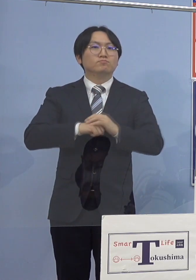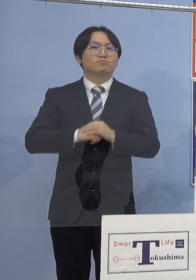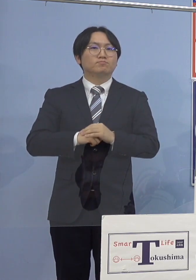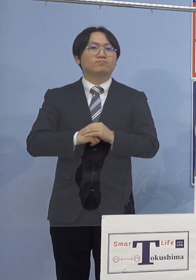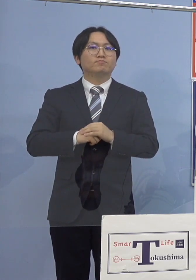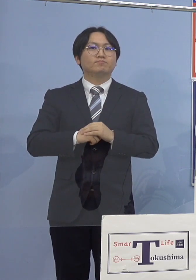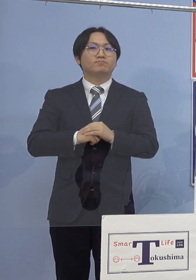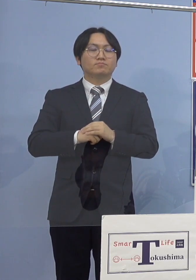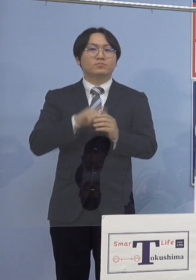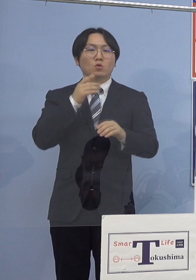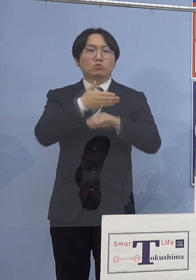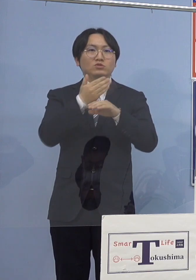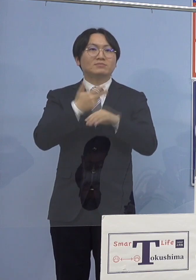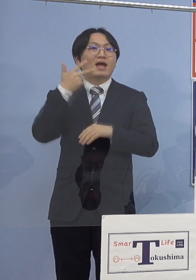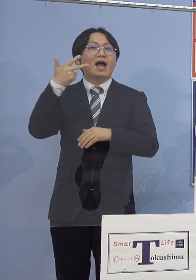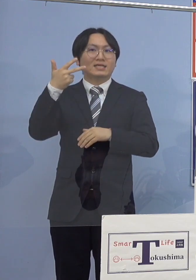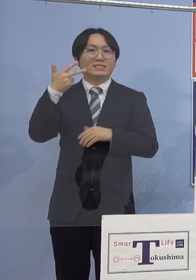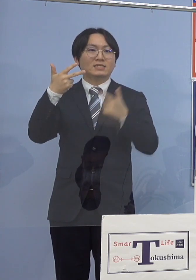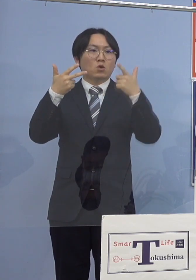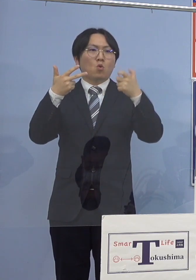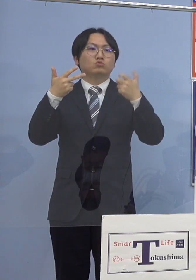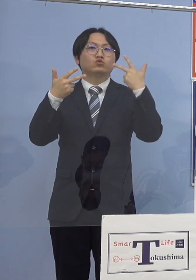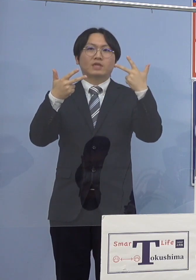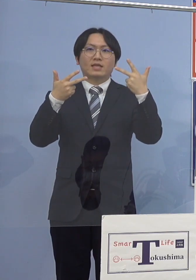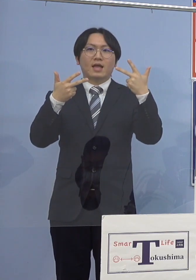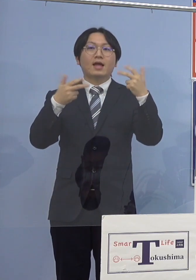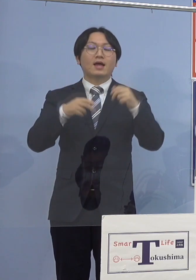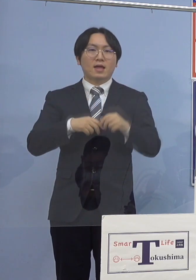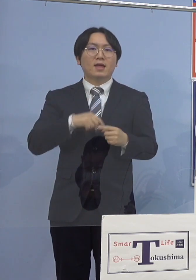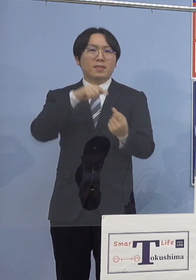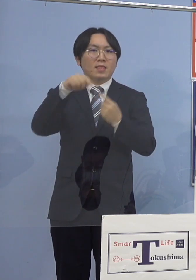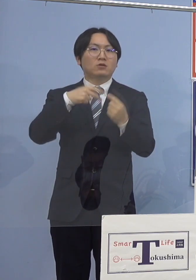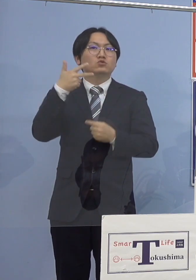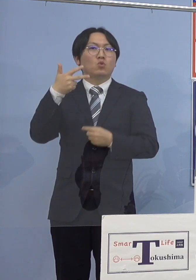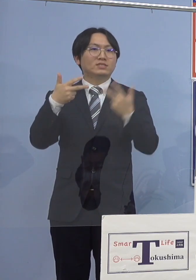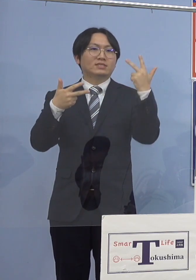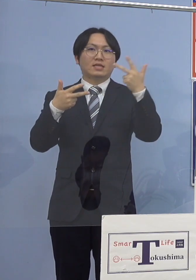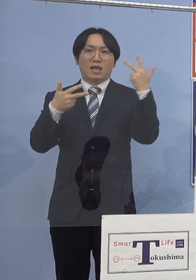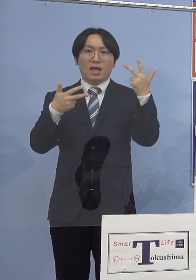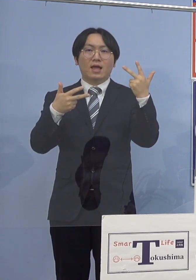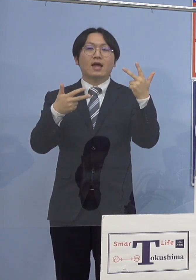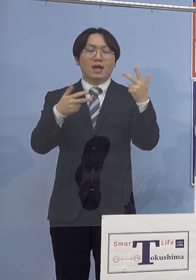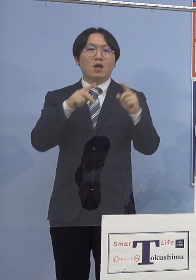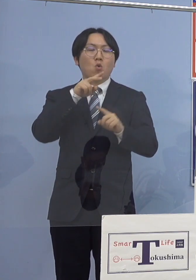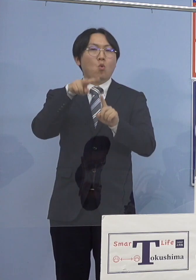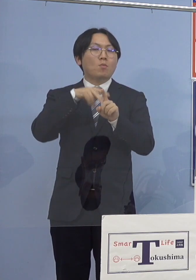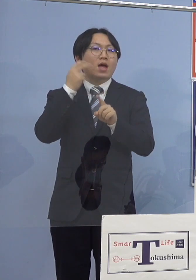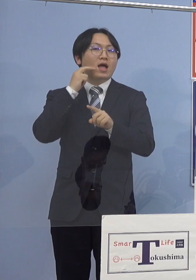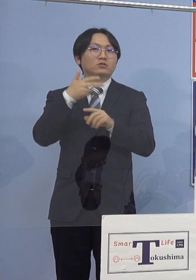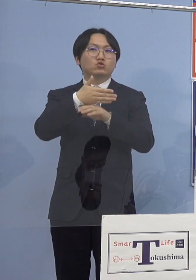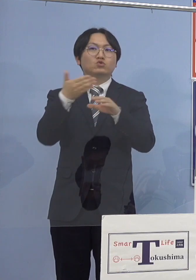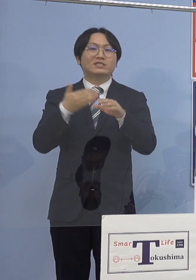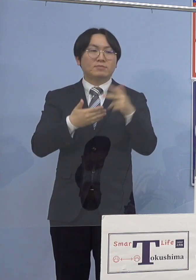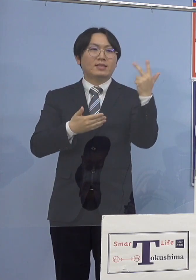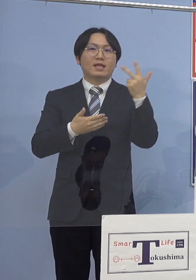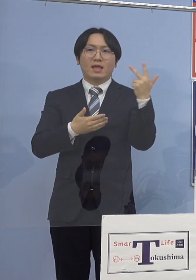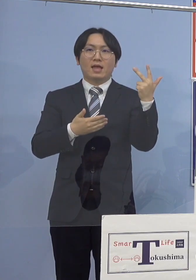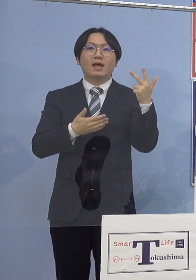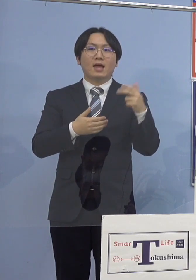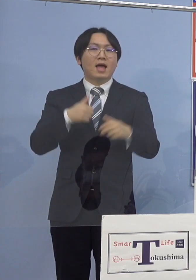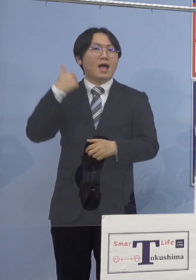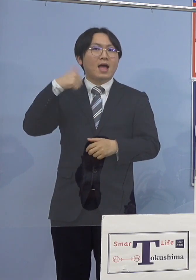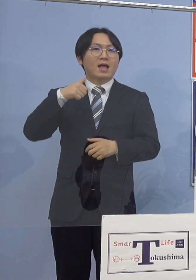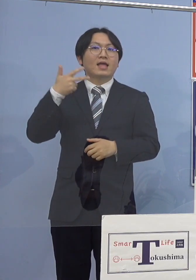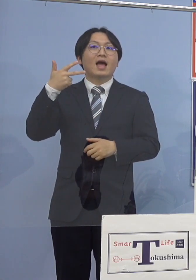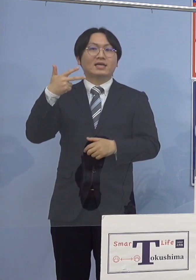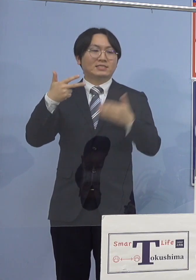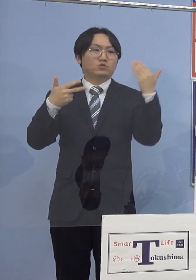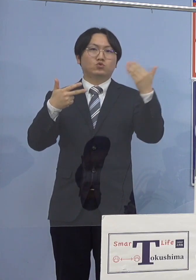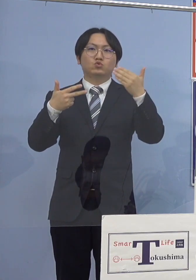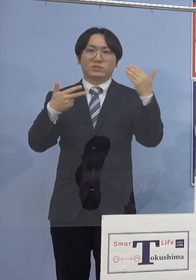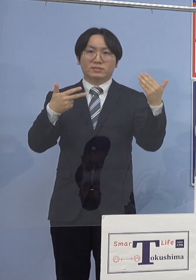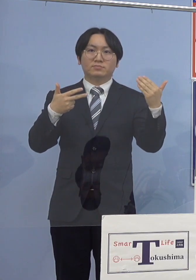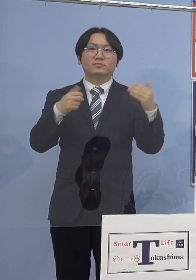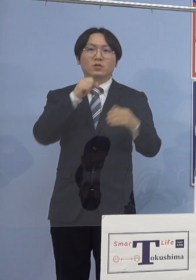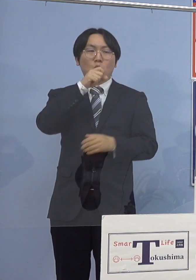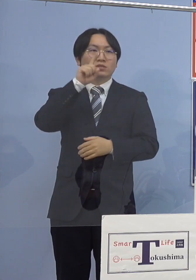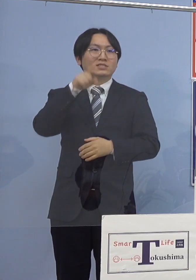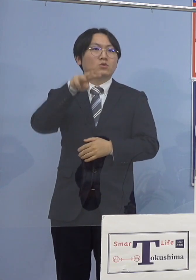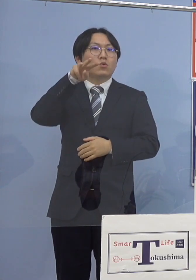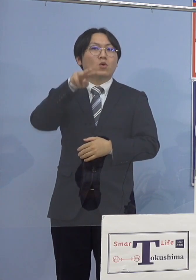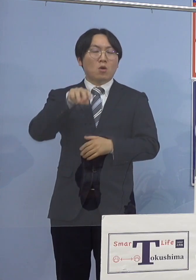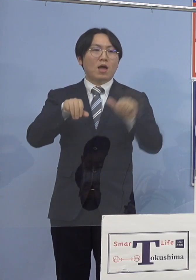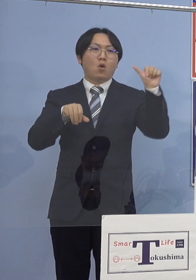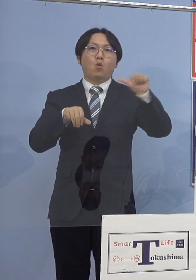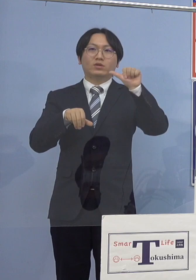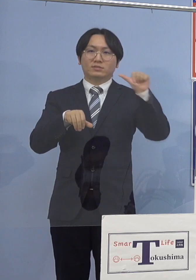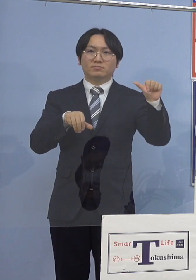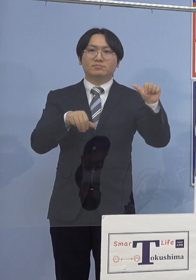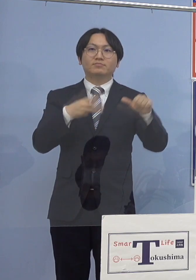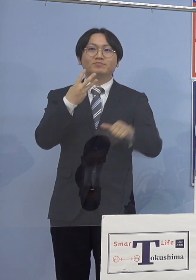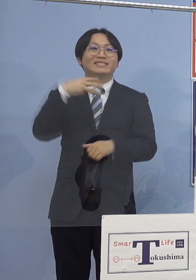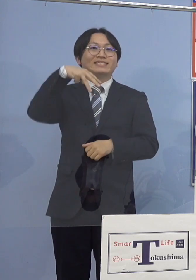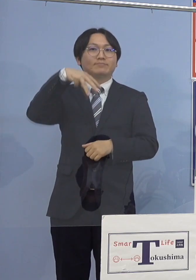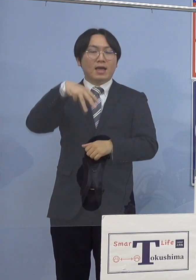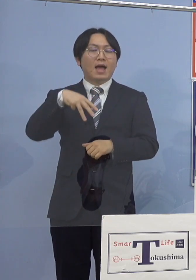徳島市は67名、鳴門市7名、小松島市7名 阿南市9名、吉野川市5名、美馬市6名